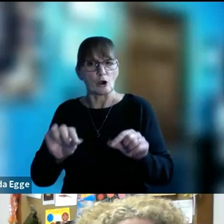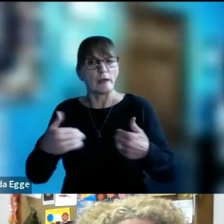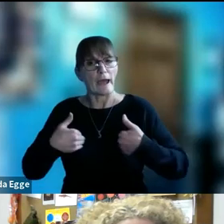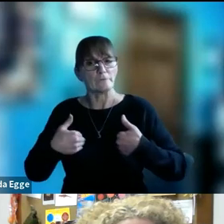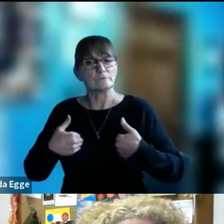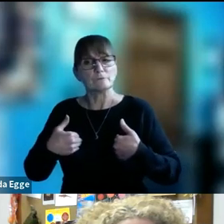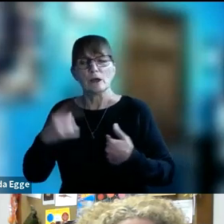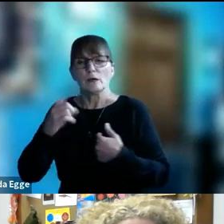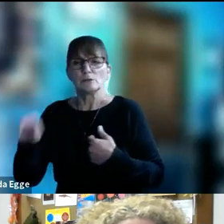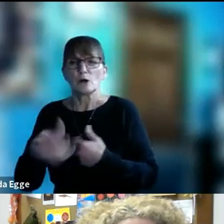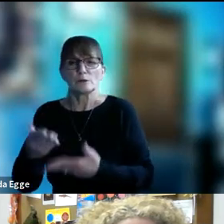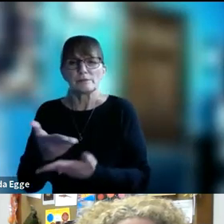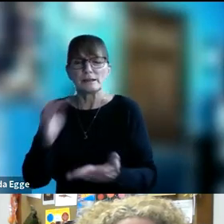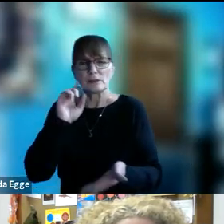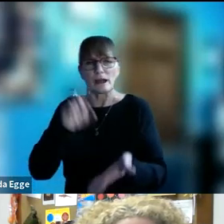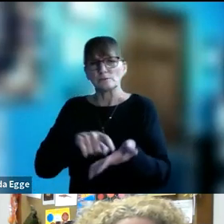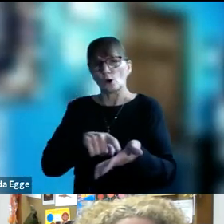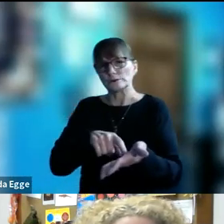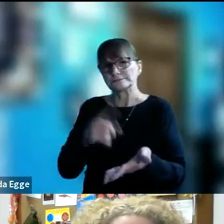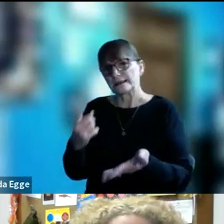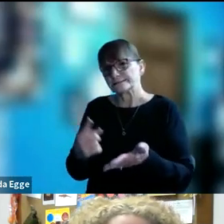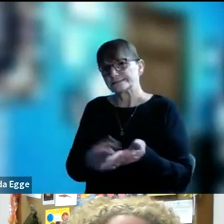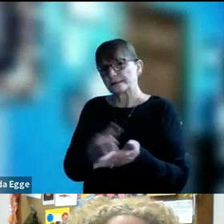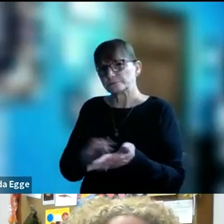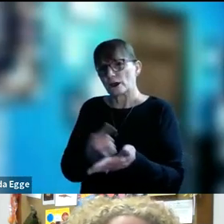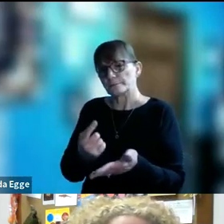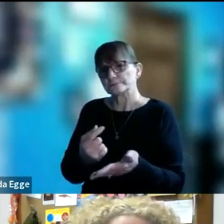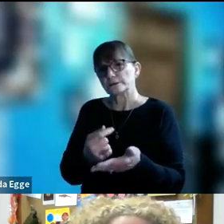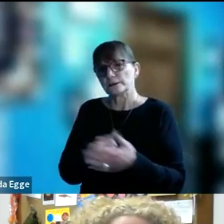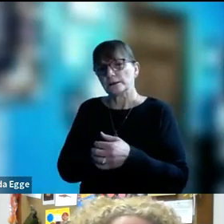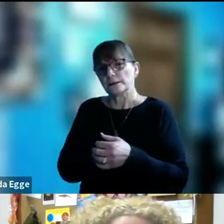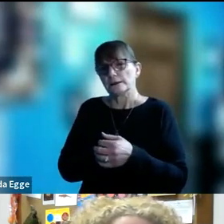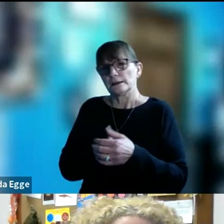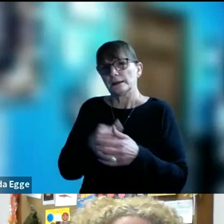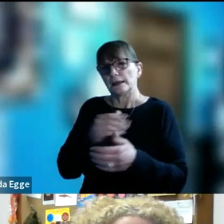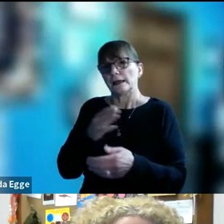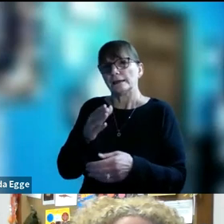Lo único que he visto a veces, pero nunca ha sido una negación directa